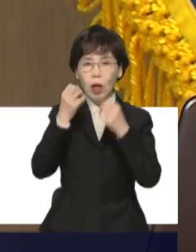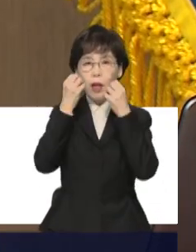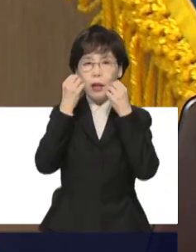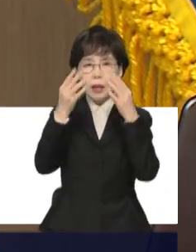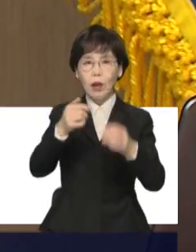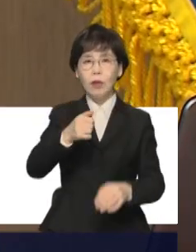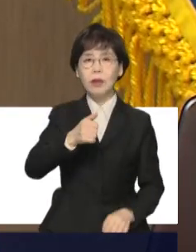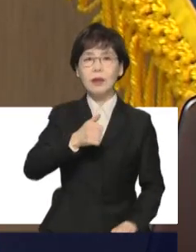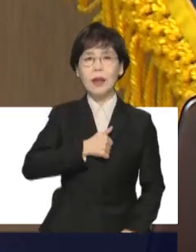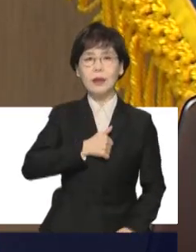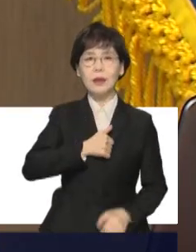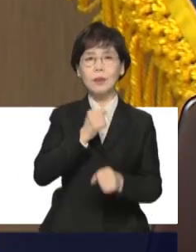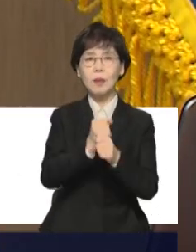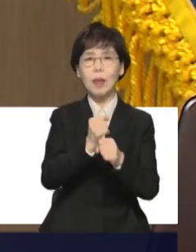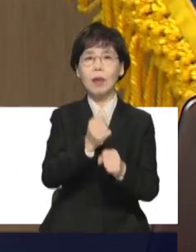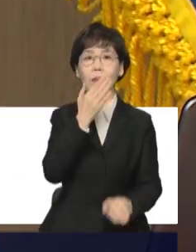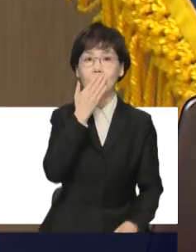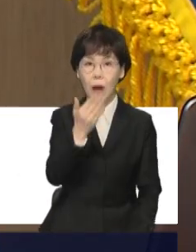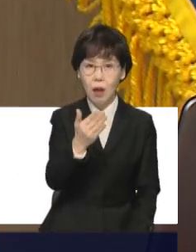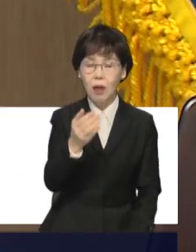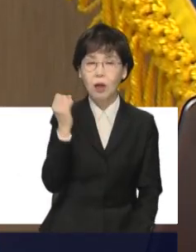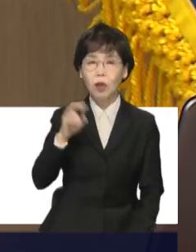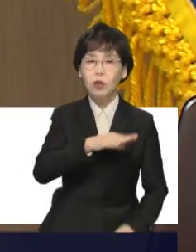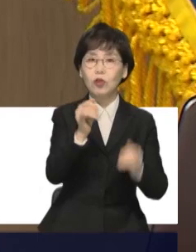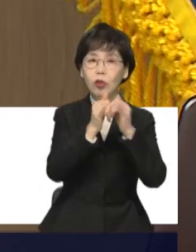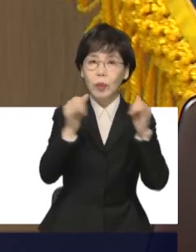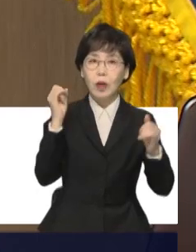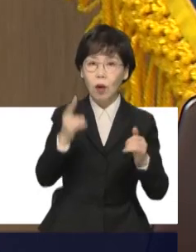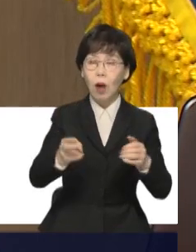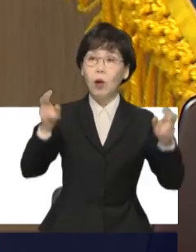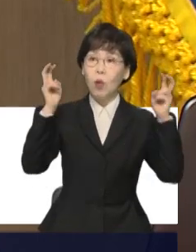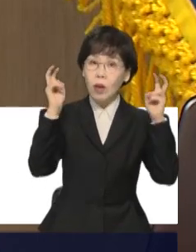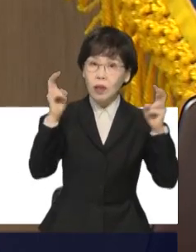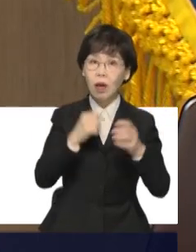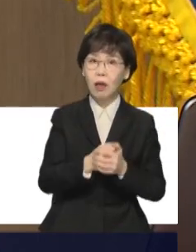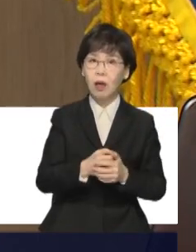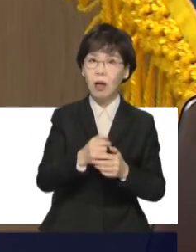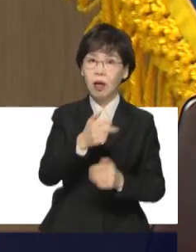새로운 자긍심을 불러일으킬 것이며 우리 국민과 기업들에게 커다란 혜택으로